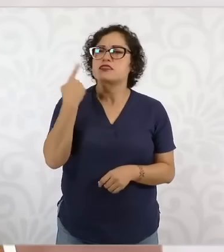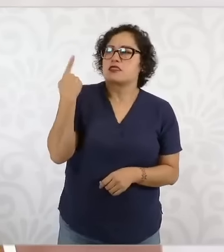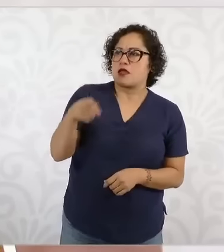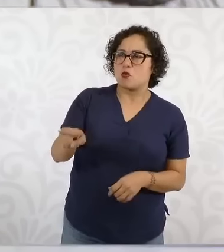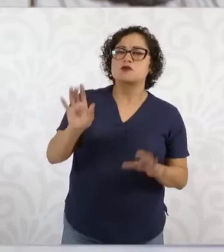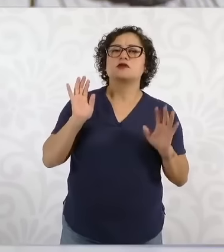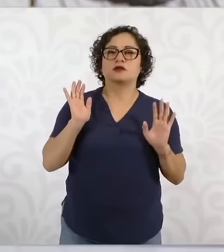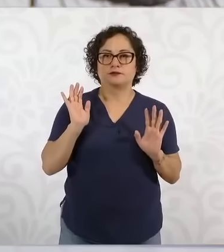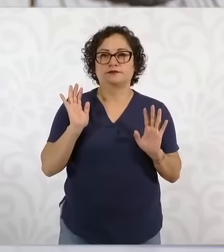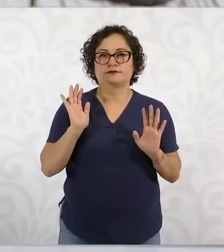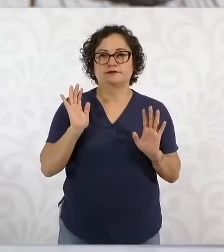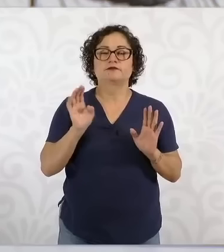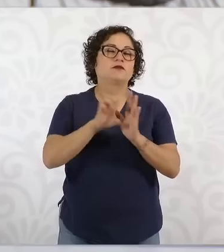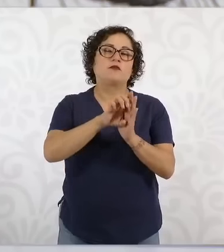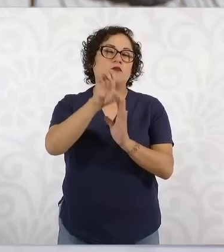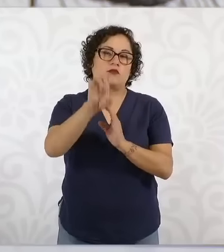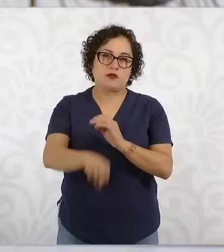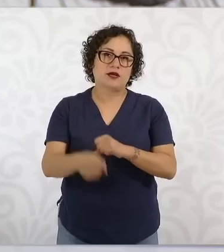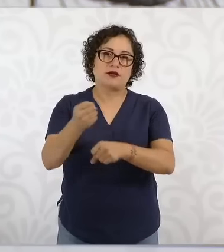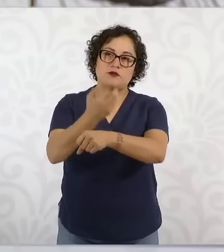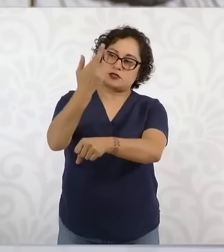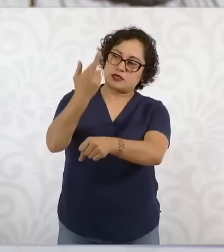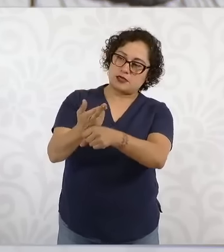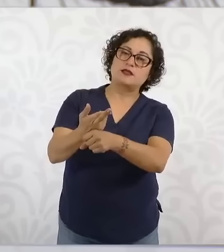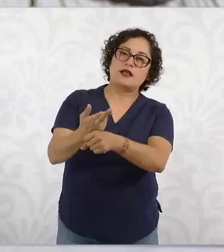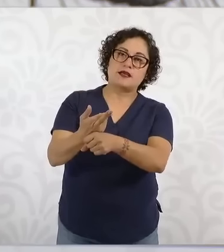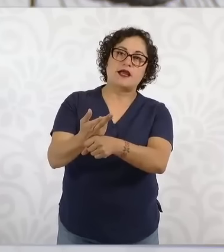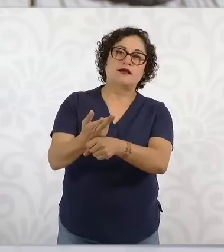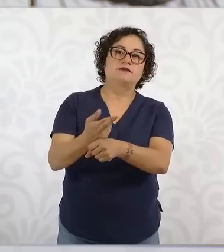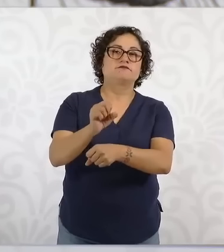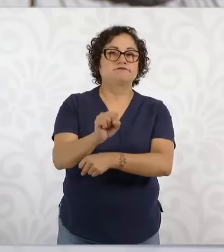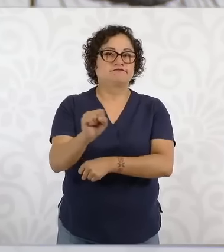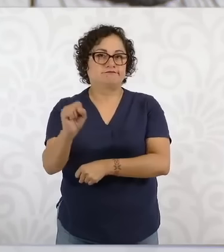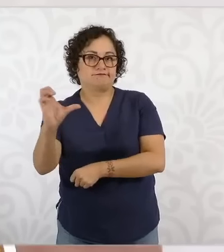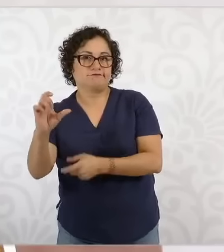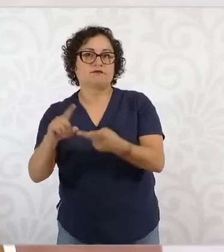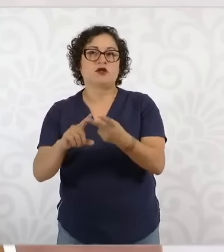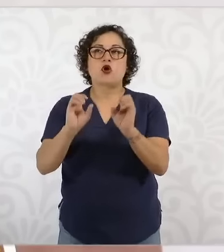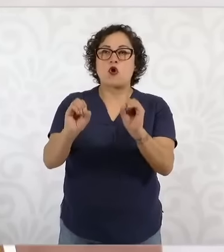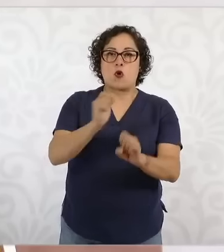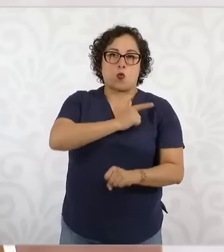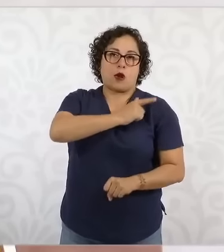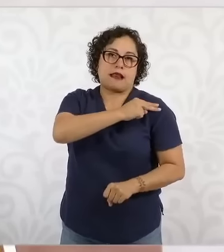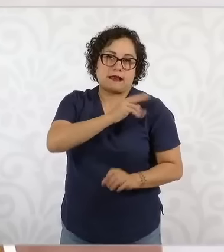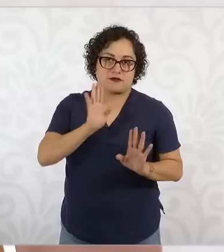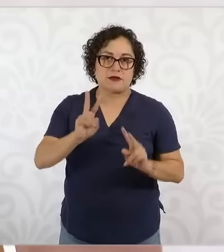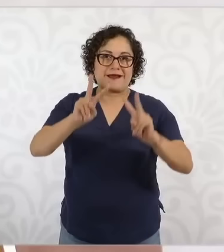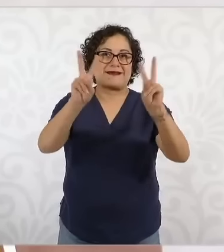particularmente en el caso de la Secretaría de Seguridad y Protección Ciudadana o la Guardia Nacional eh relacionadas con generadores de violencia.